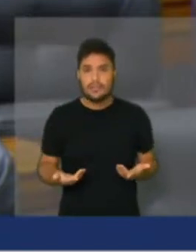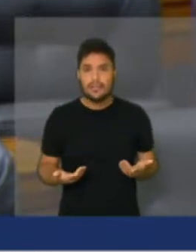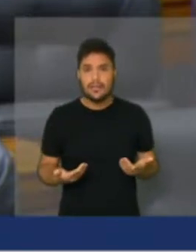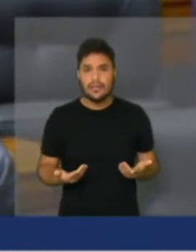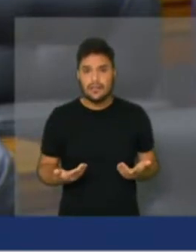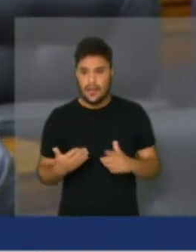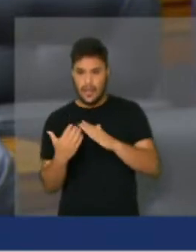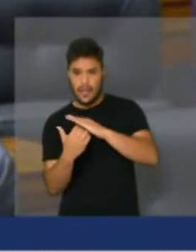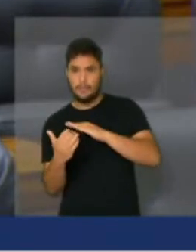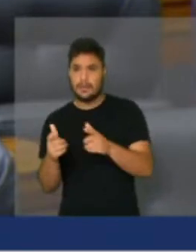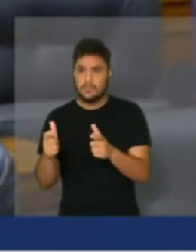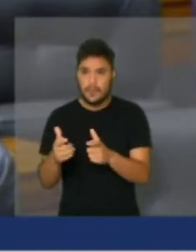SUPERAR ESSA FALSA POLÊMICA E COBRAR DO ESTADO BRASILEIRO.